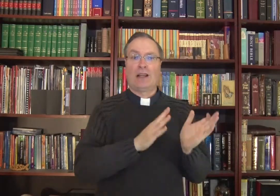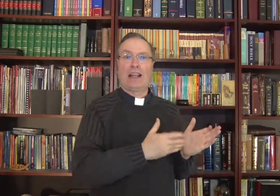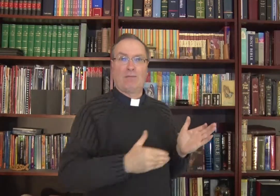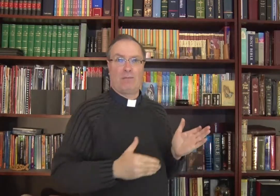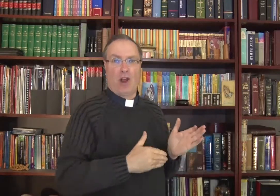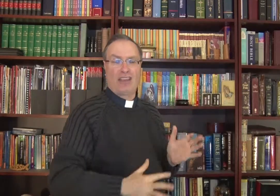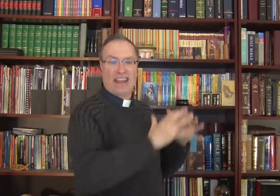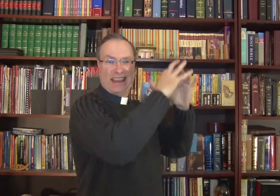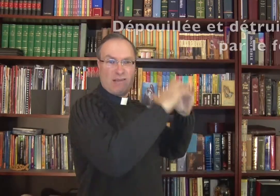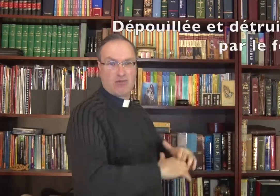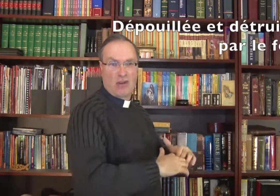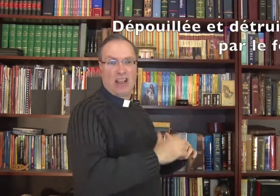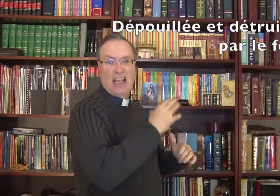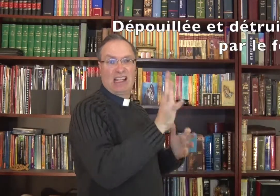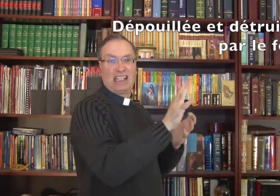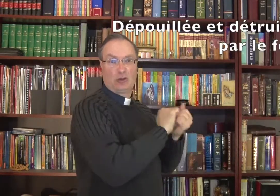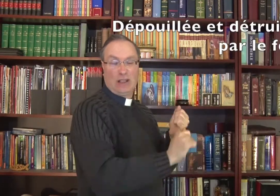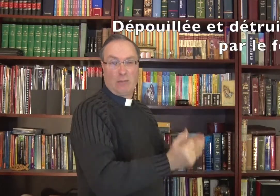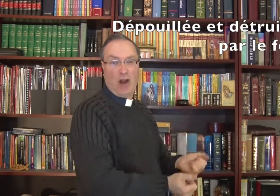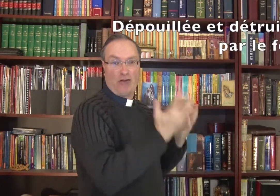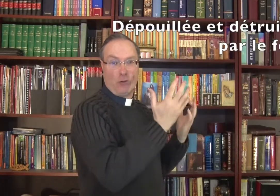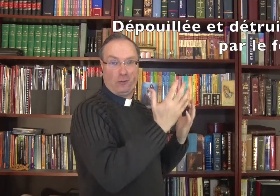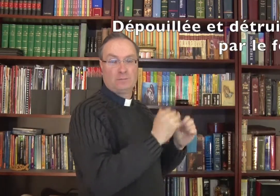Babylone - Dépouillée et détruire par le feu